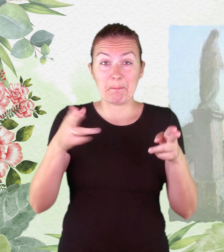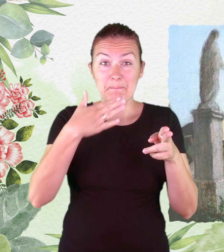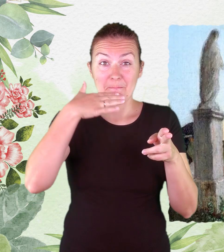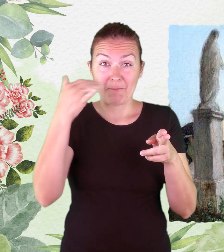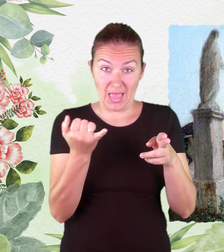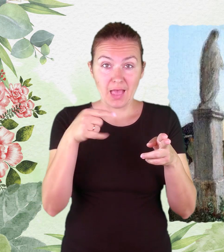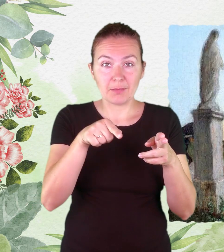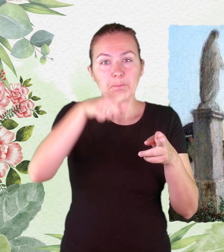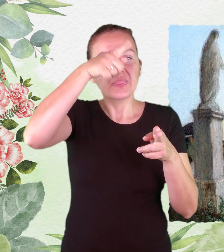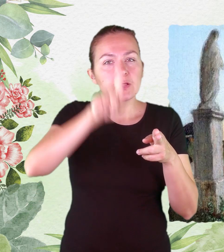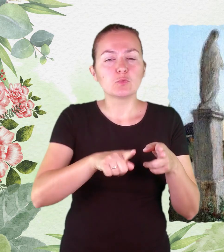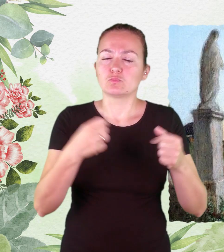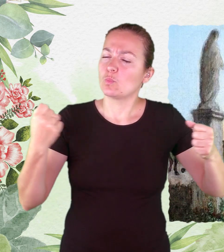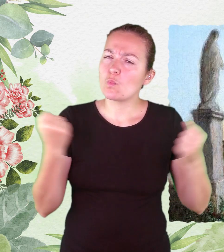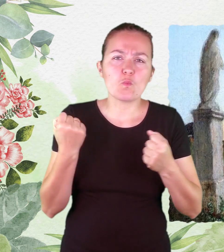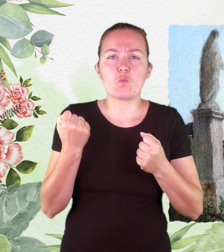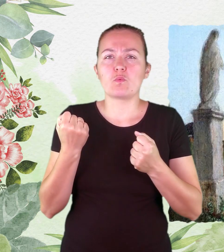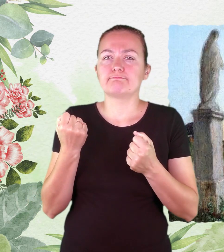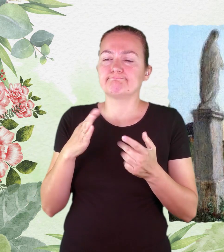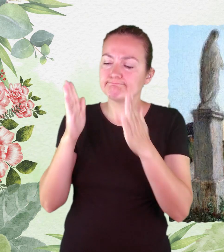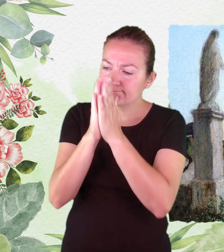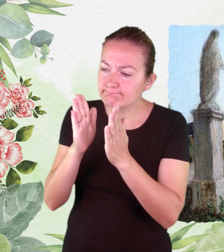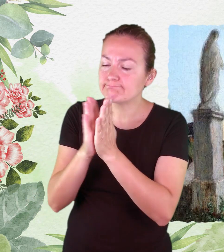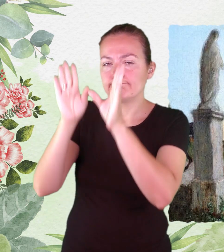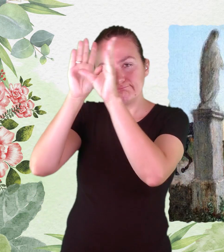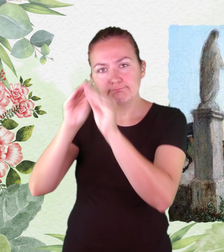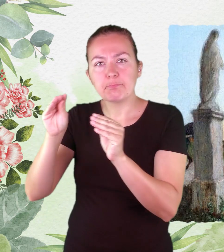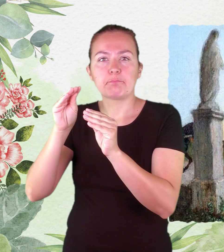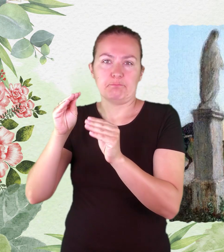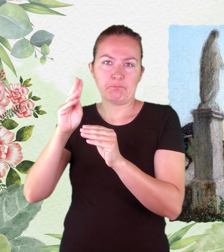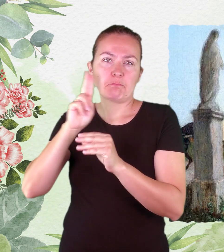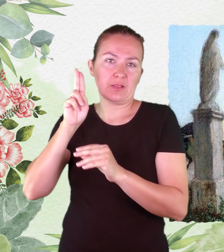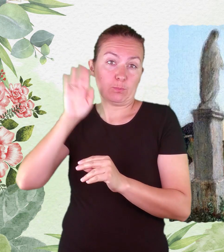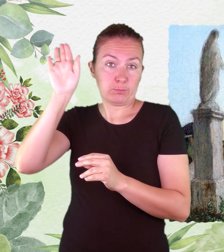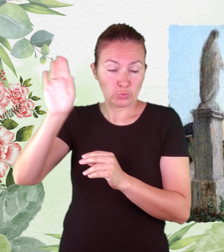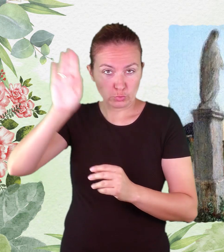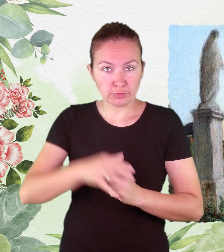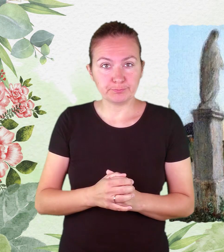Maj to miesiąc, w którym szczególnie czci się Matkę Bożą.